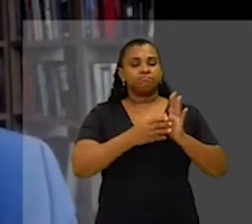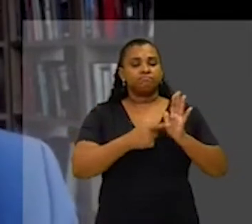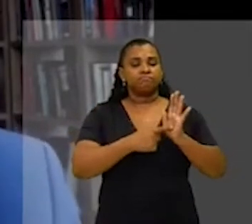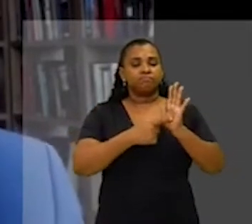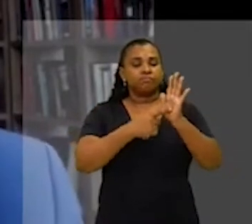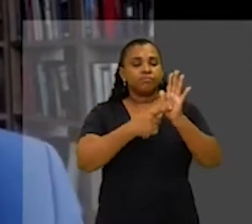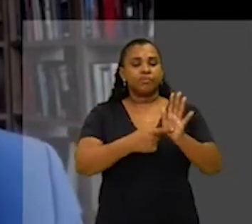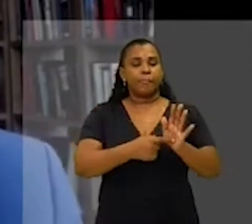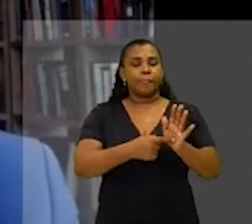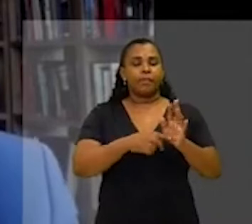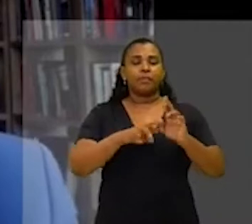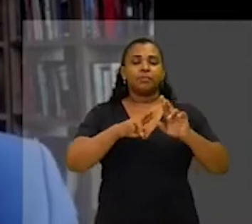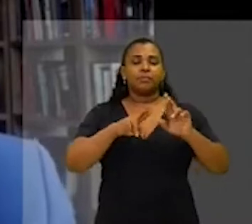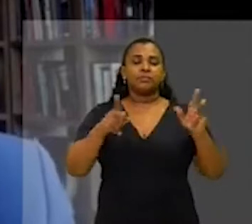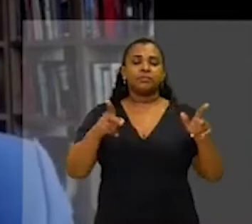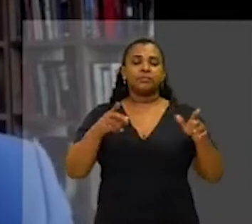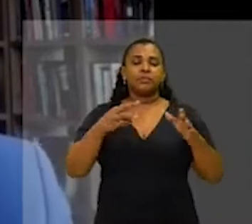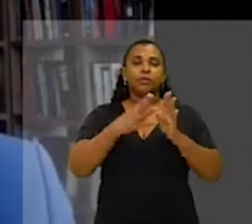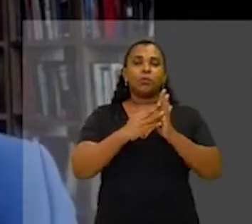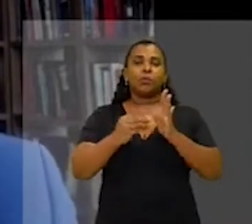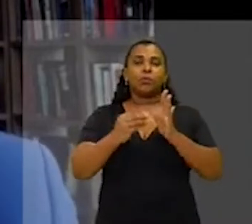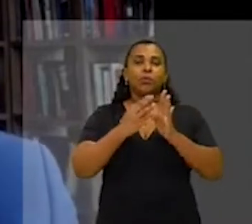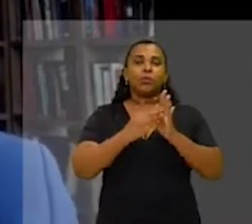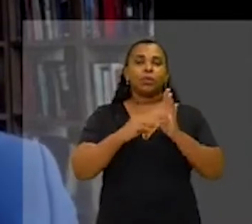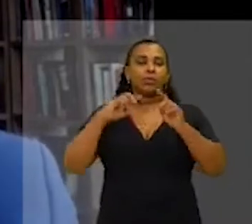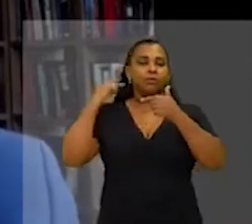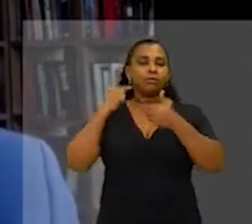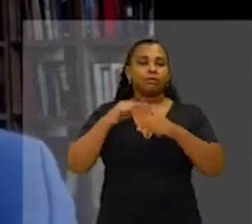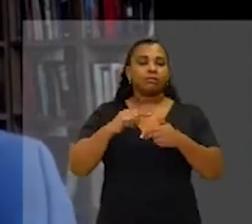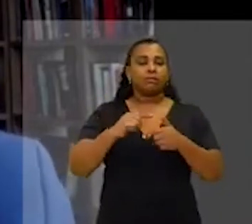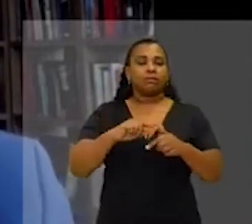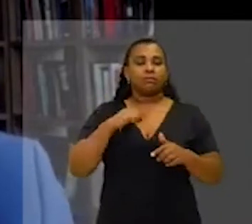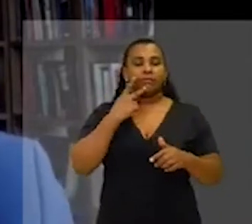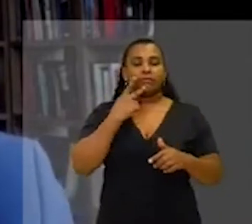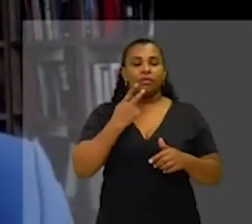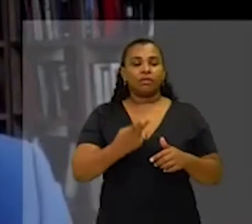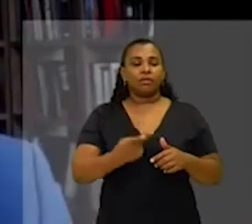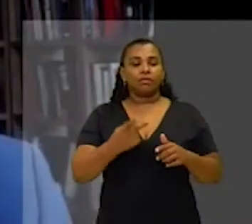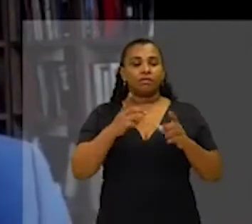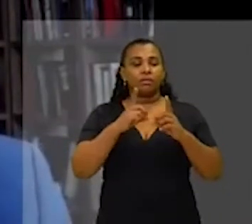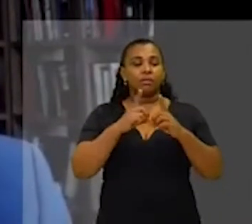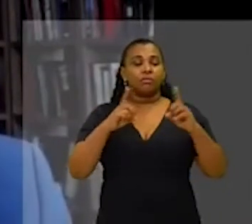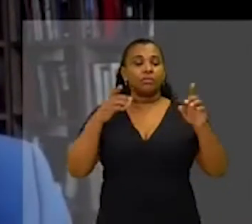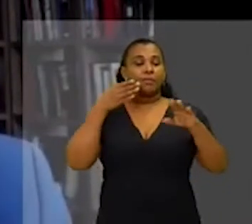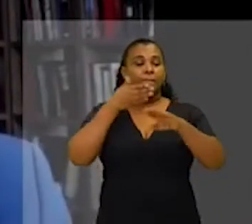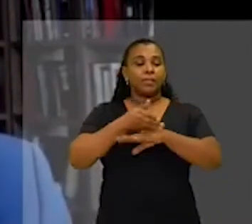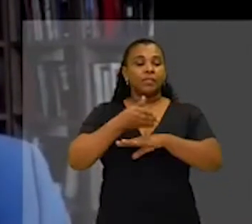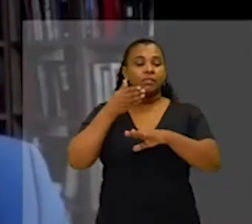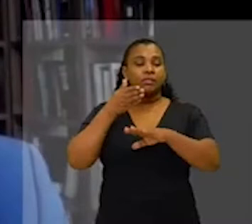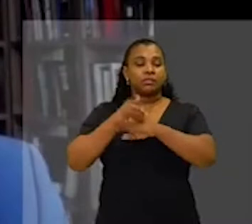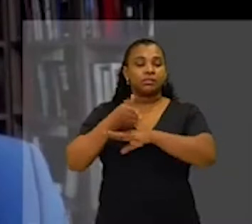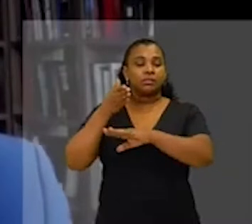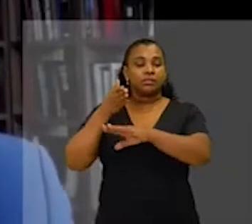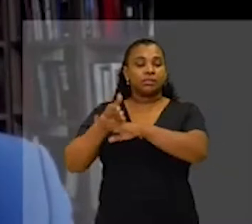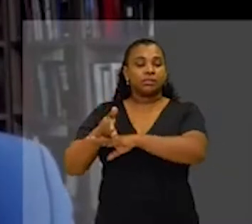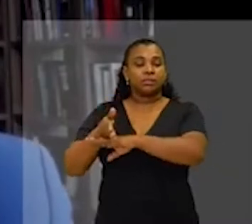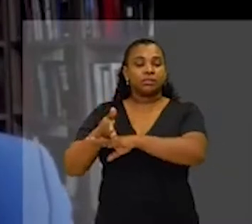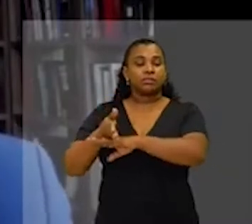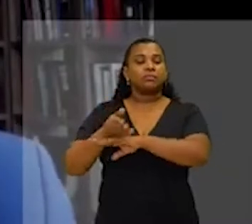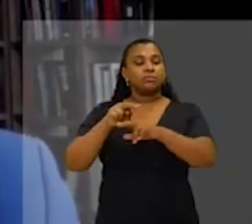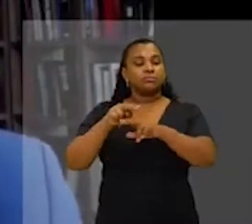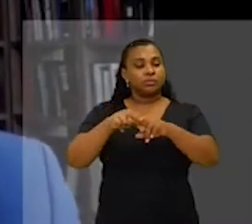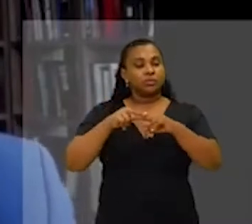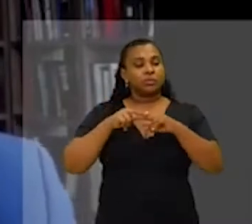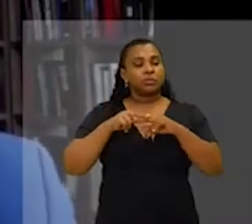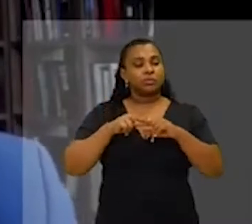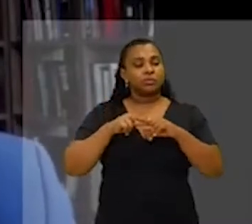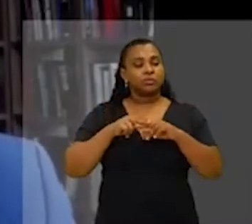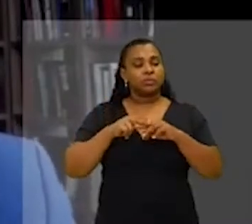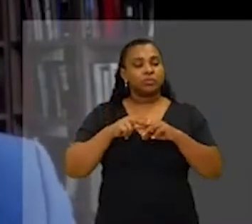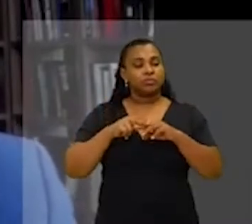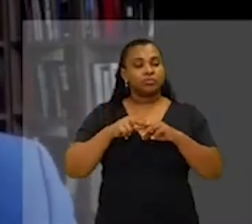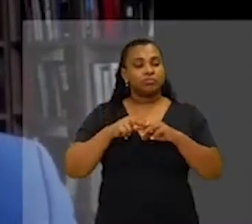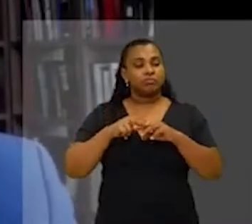representa ativo nós estamos falando a democracia participativa e portanto a rampa de decolagem para